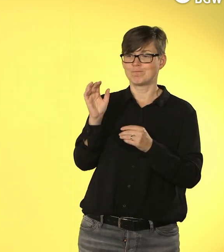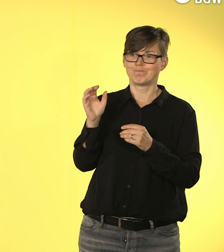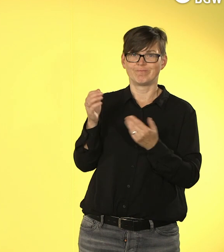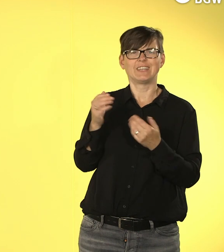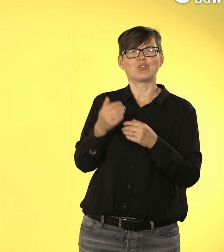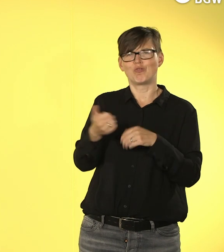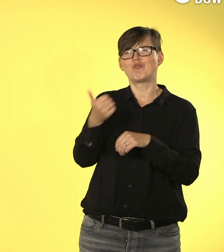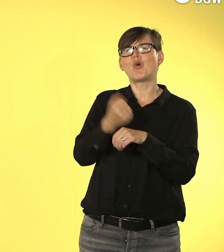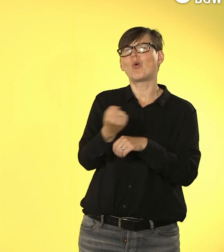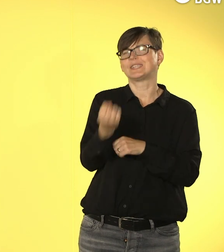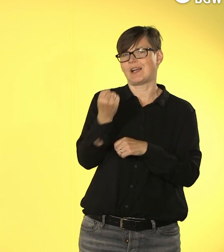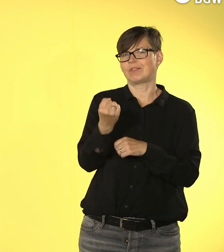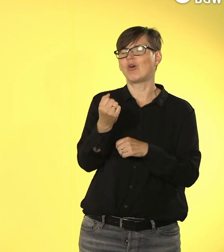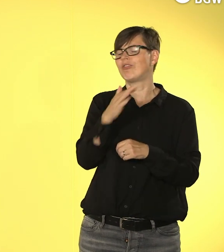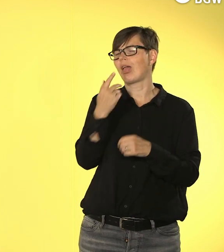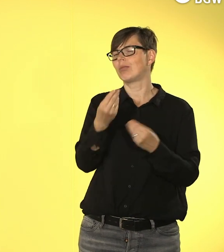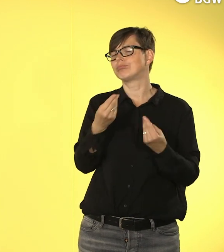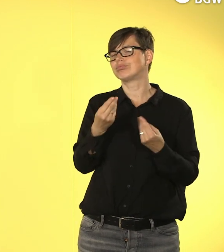teilweise auch bei Leitungen: